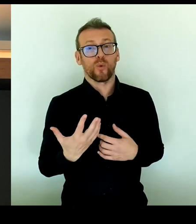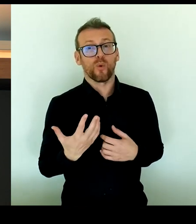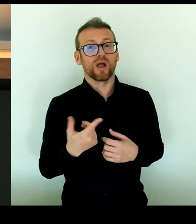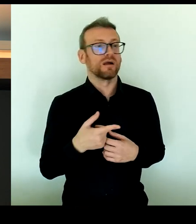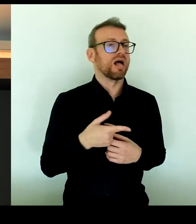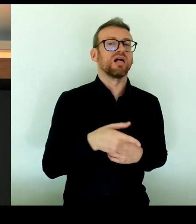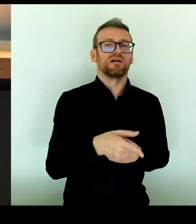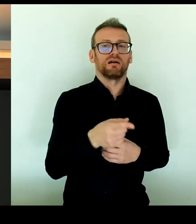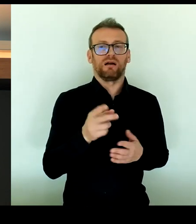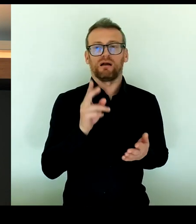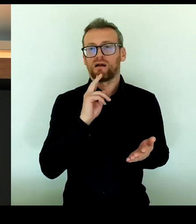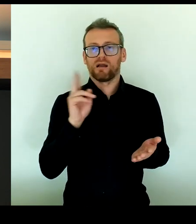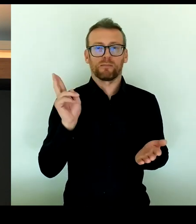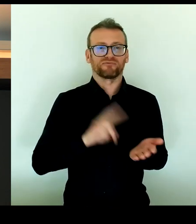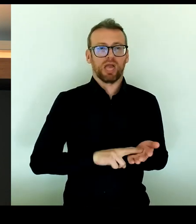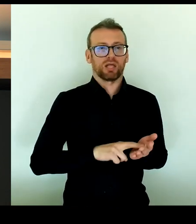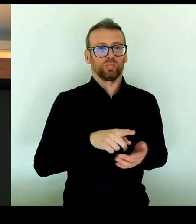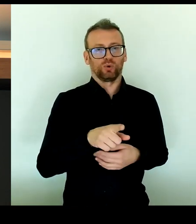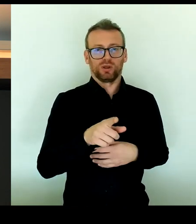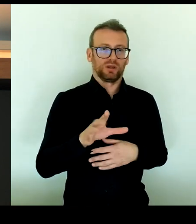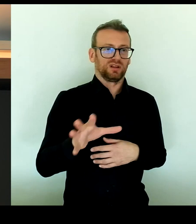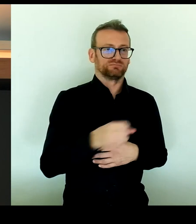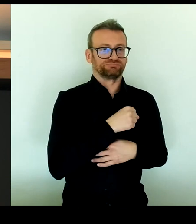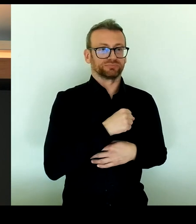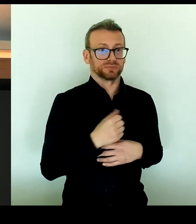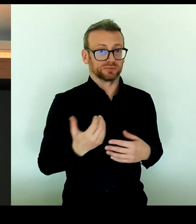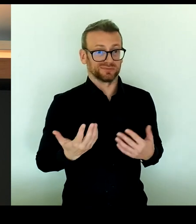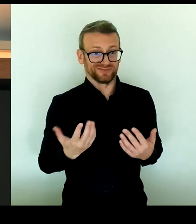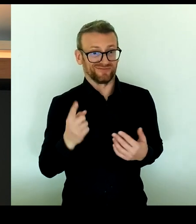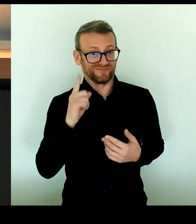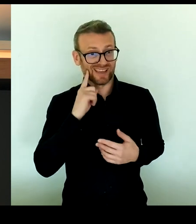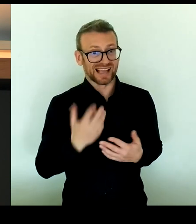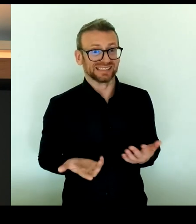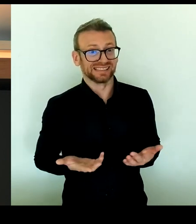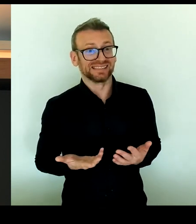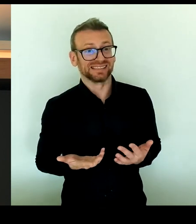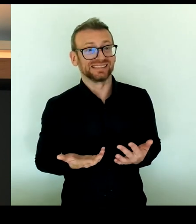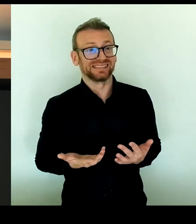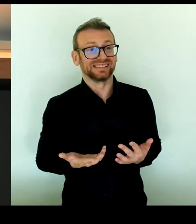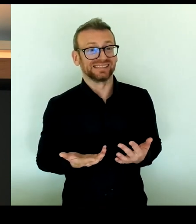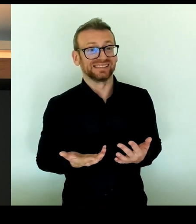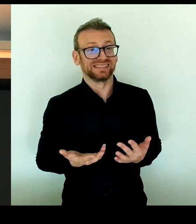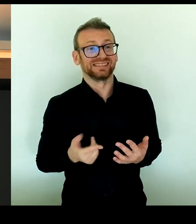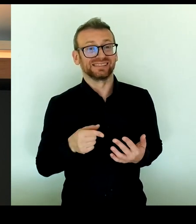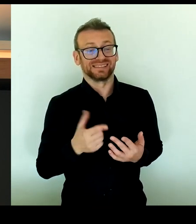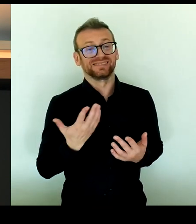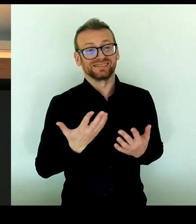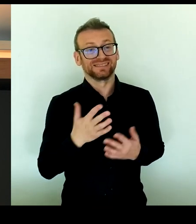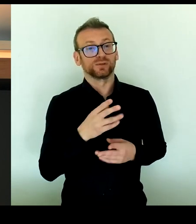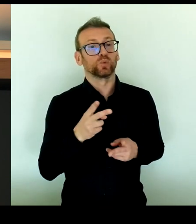zum Schluss kommen, Herr Kollege, (Rednerwechsel) ich komme zum Schluss. Eigentlich wäre es wünschenswert, wenn wir im